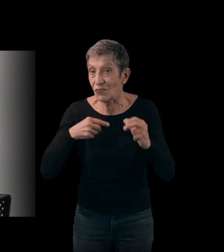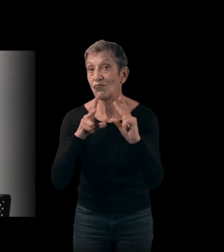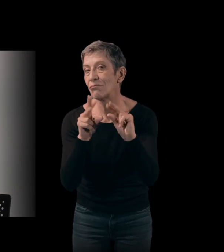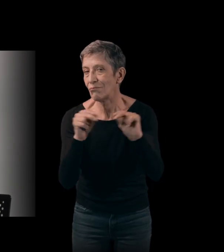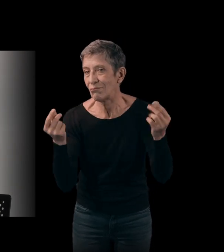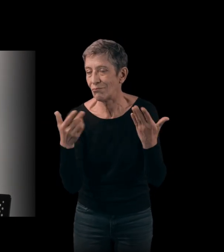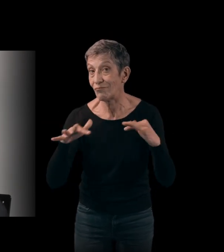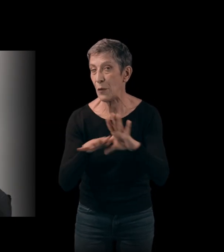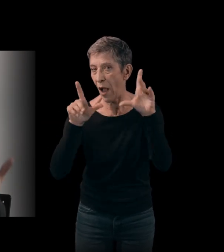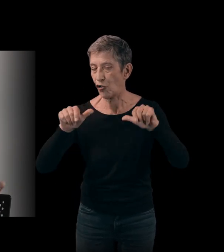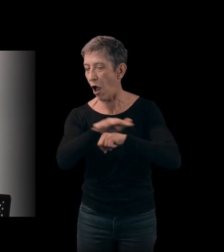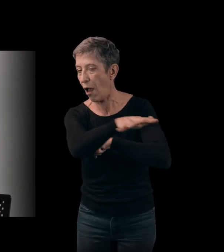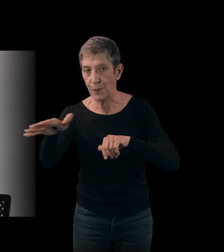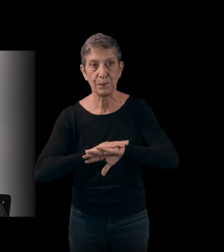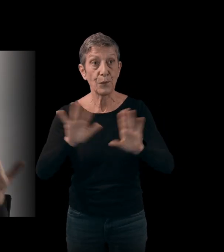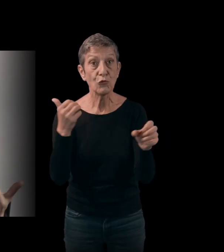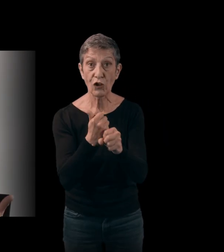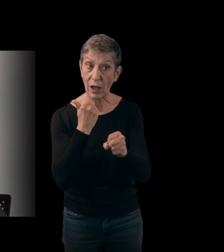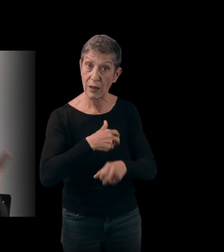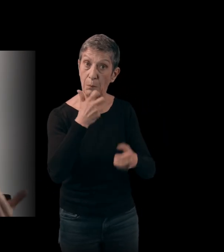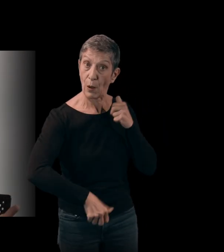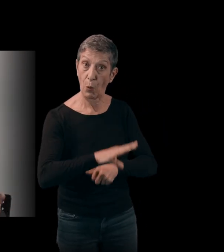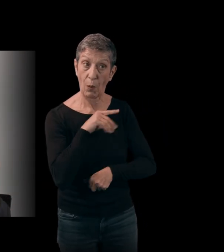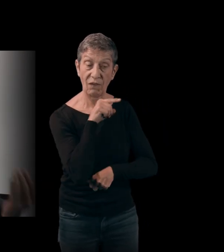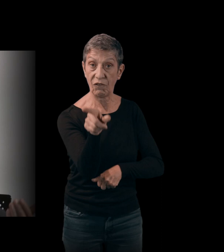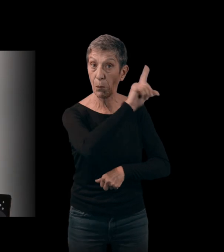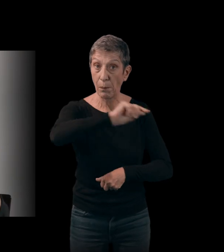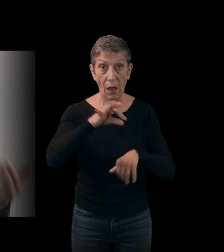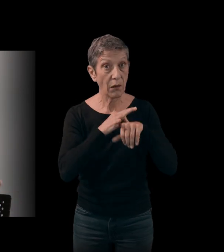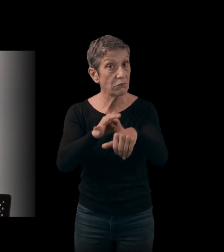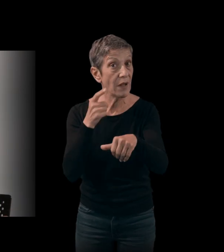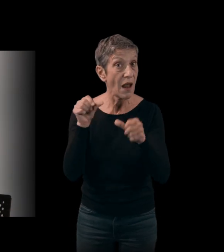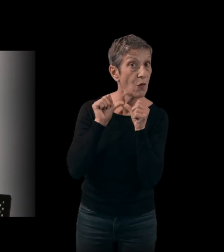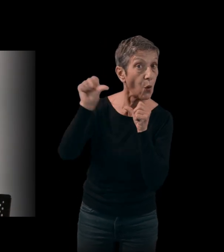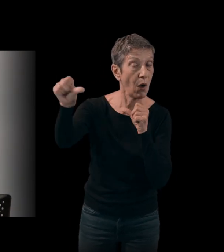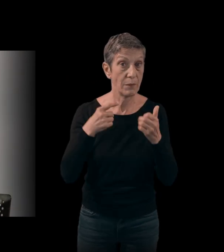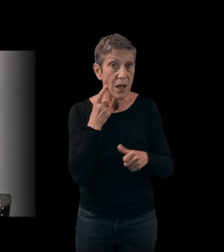Chaque année, Pierrot part très loin avec ses élèves, des élèves différents chaque année.